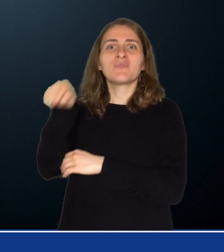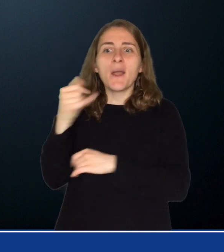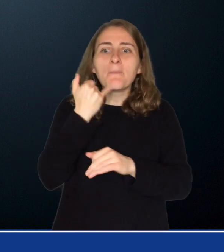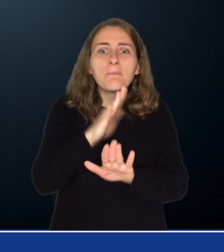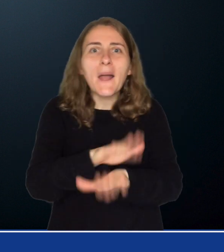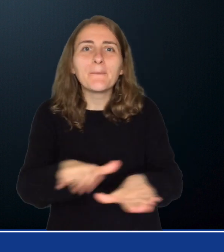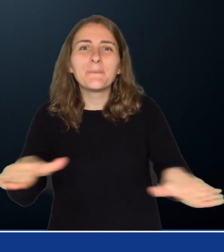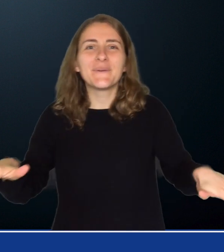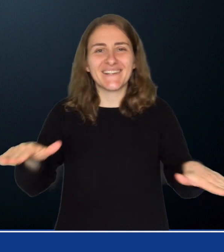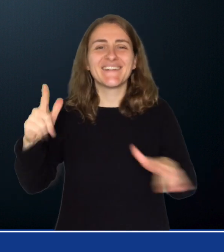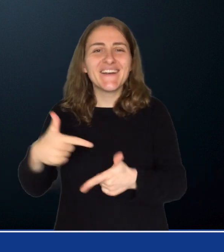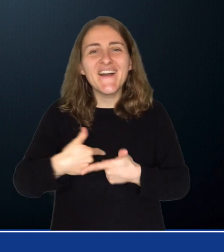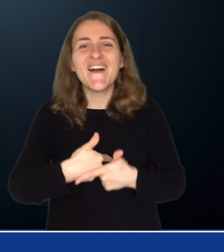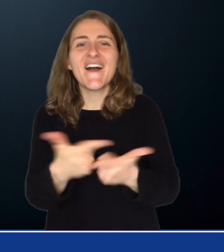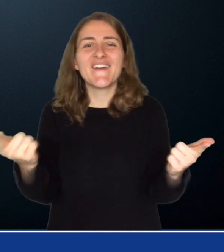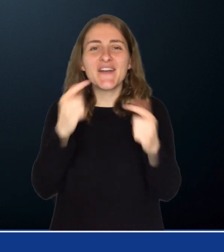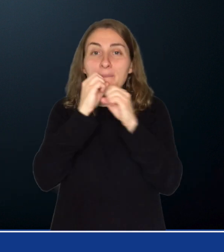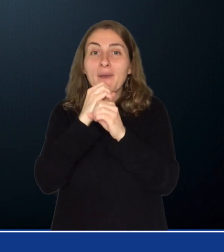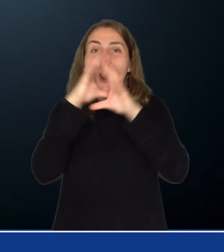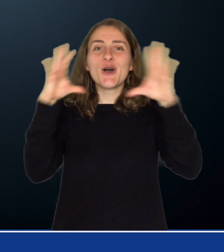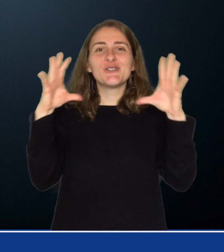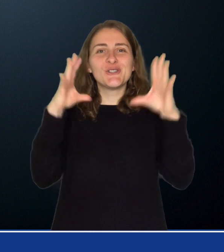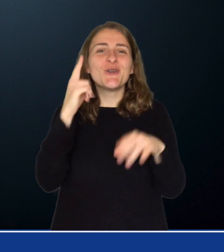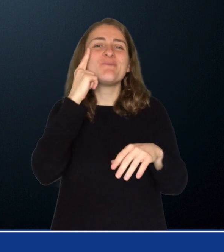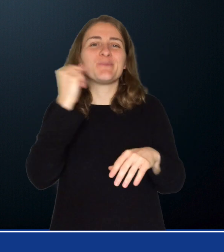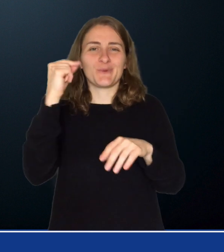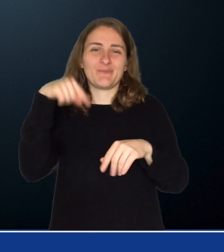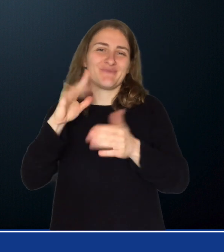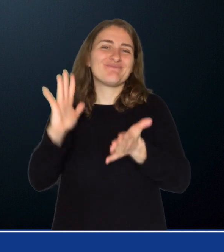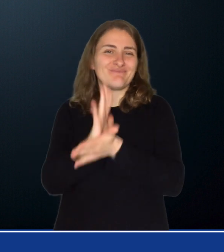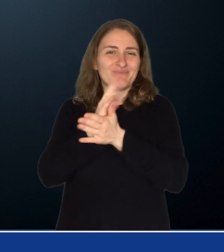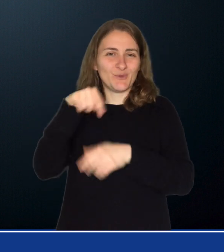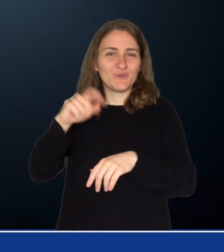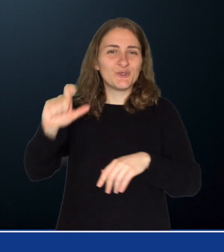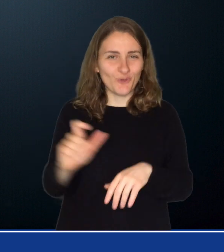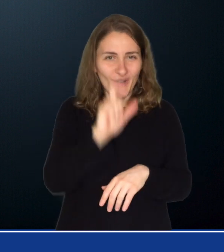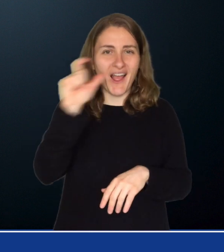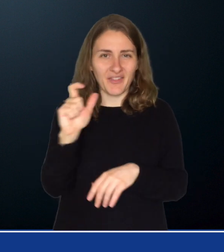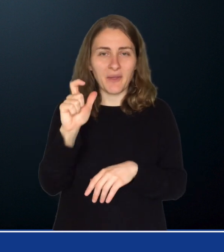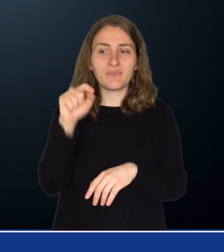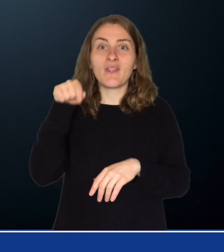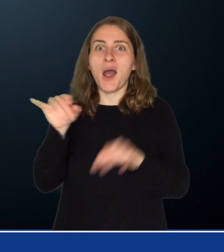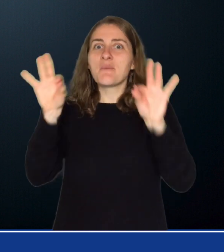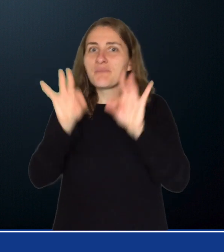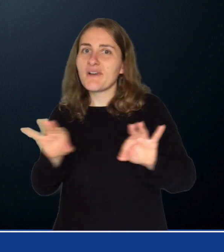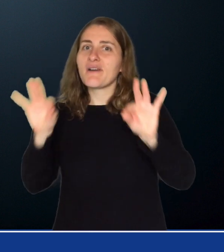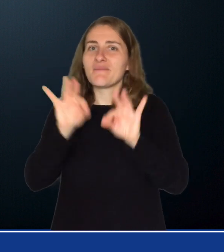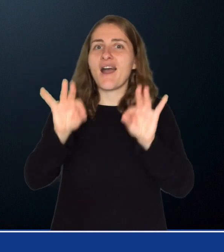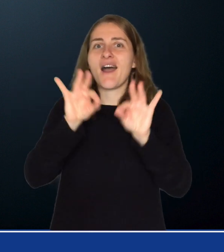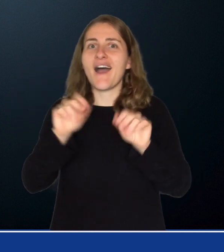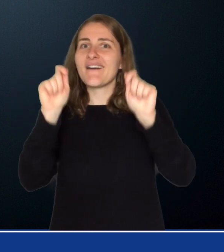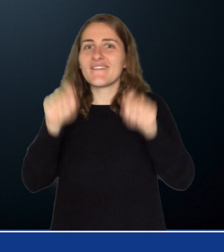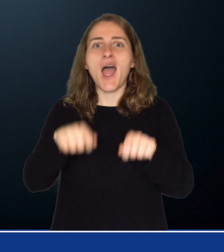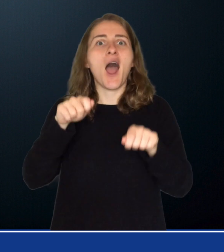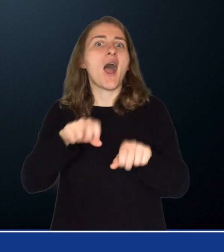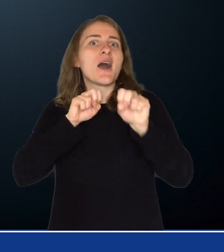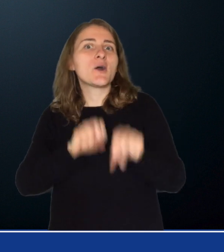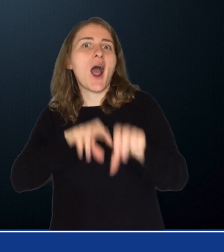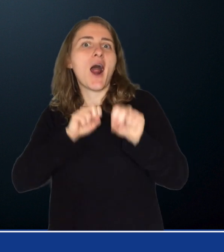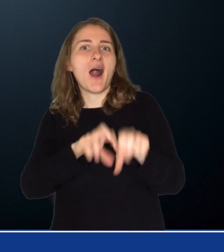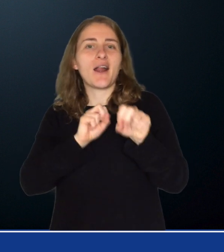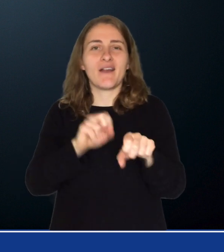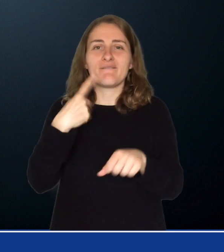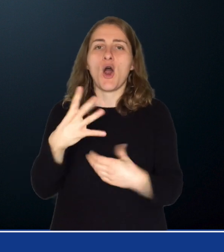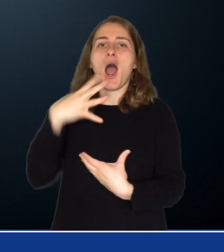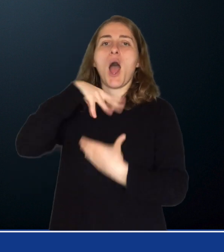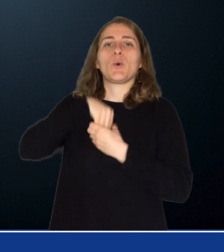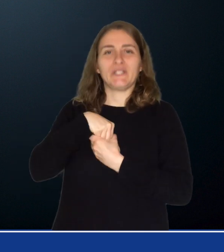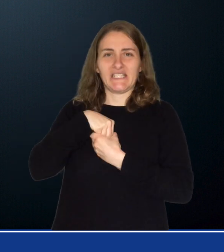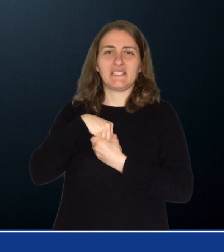Qui verranno distribuiti ai più piccoli i palloncini blu per festeggiare la Giornata e ci si preparerà per la Run For Autism,